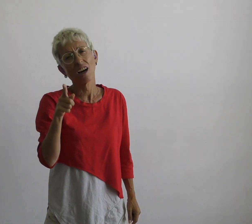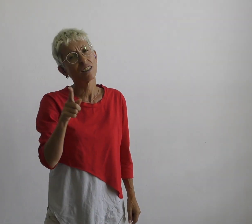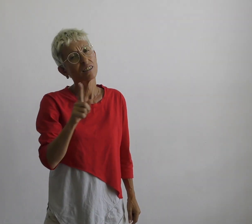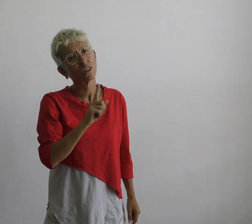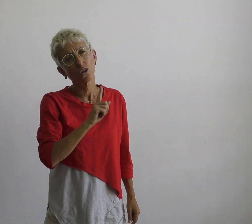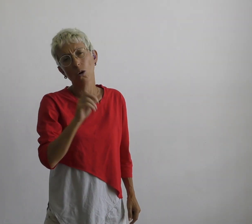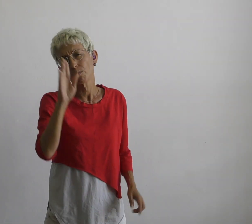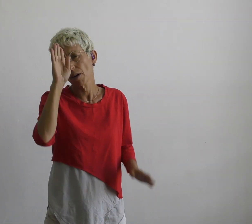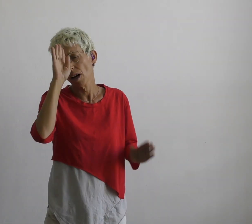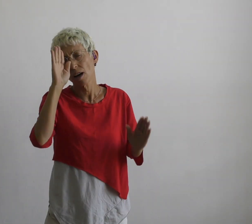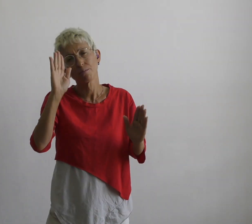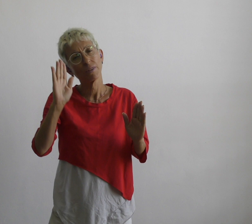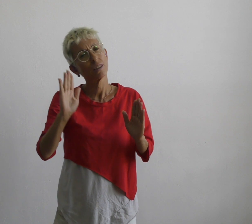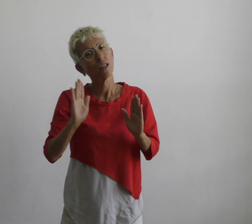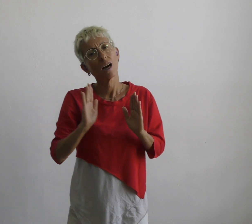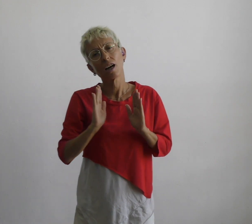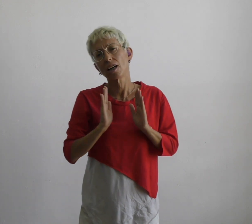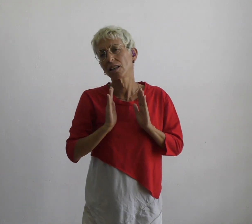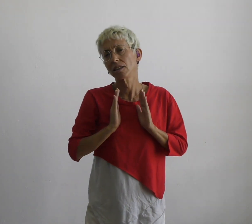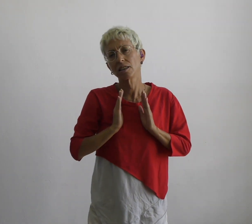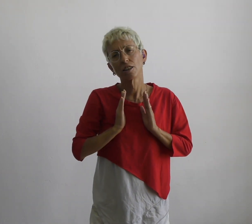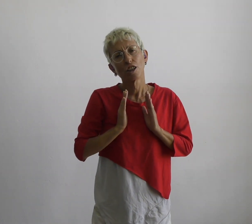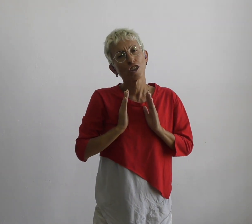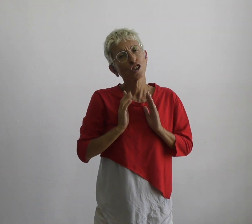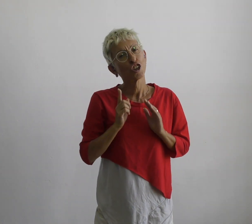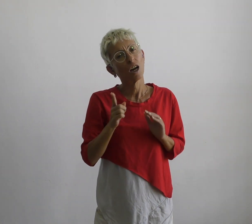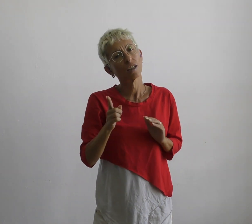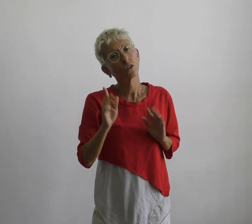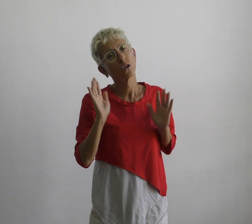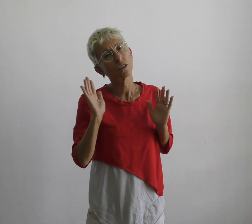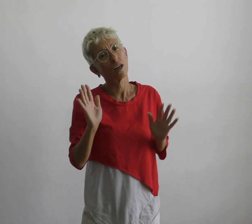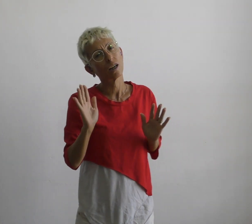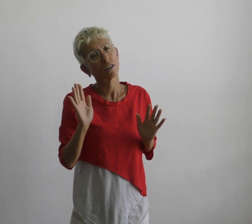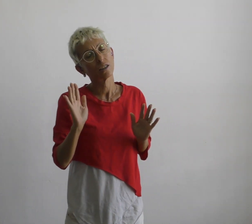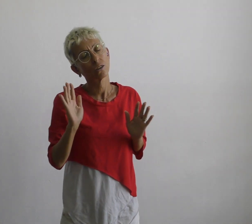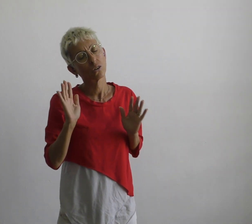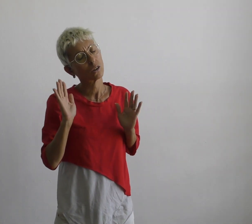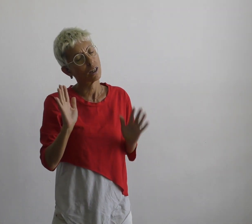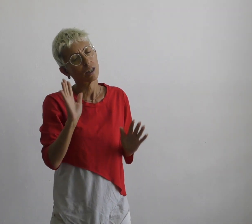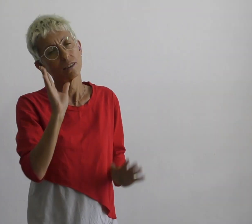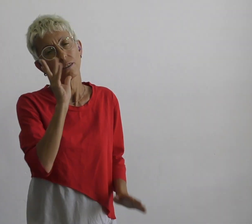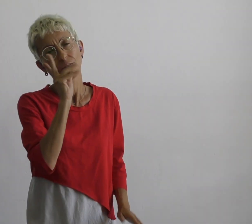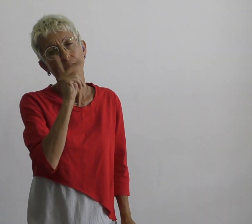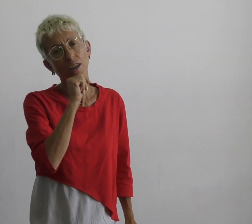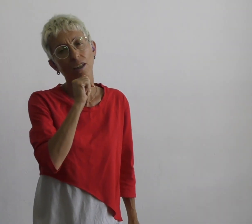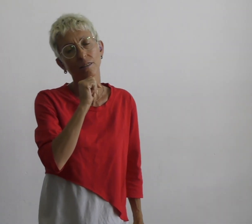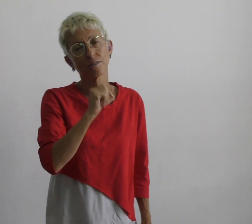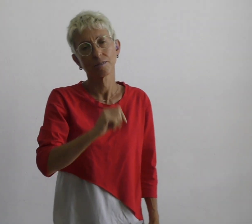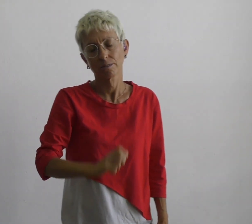אבל את לא מאמינה לי שאת כל כך כל כך יפה